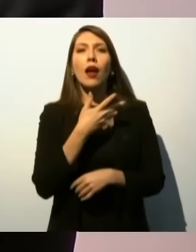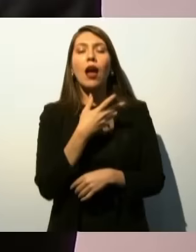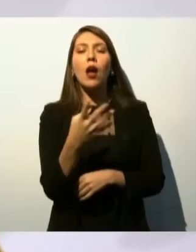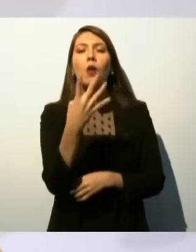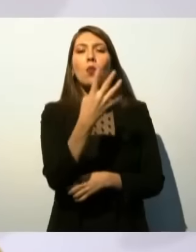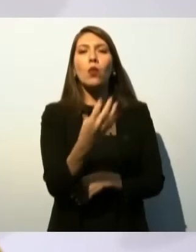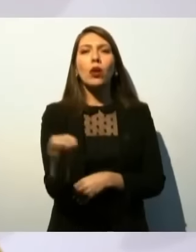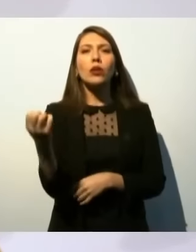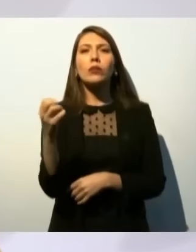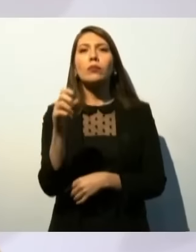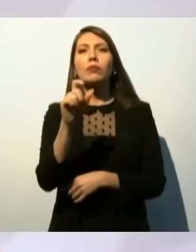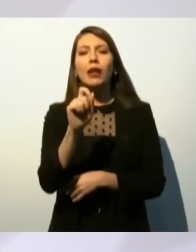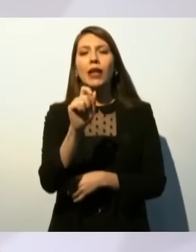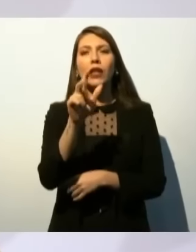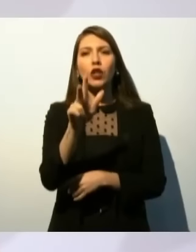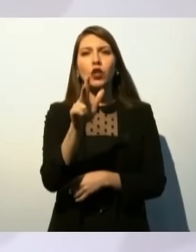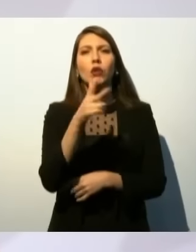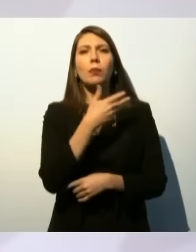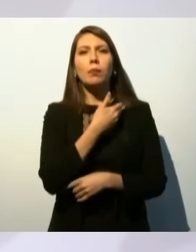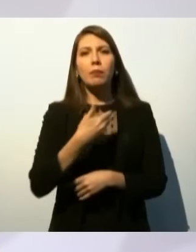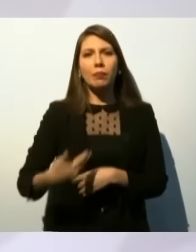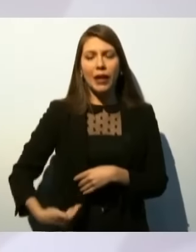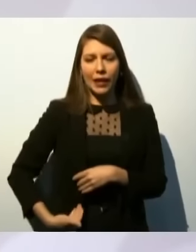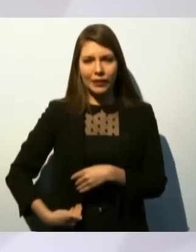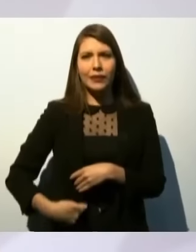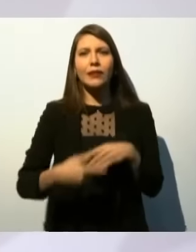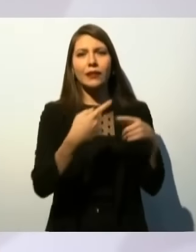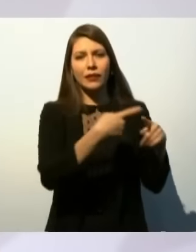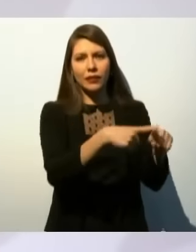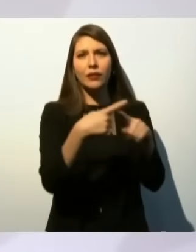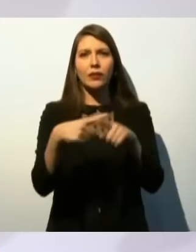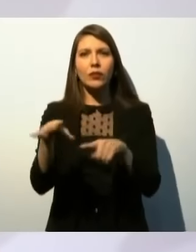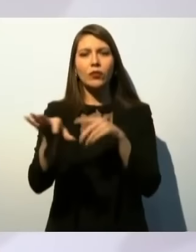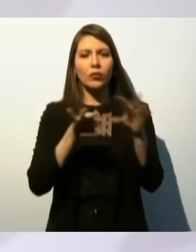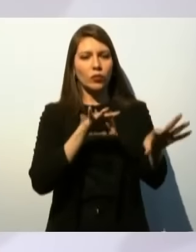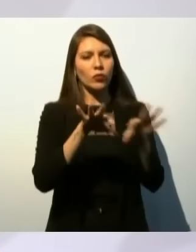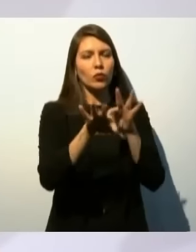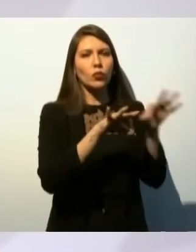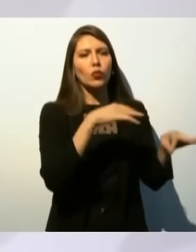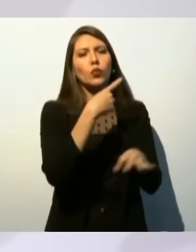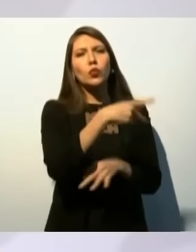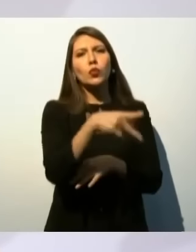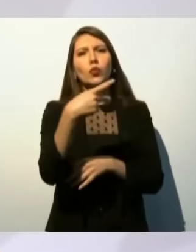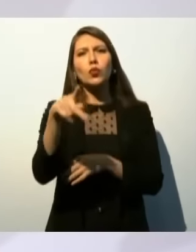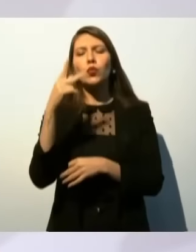presidentas municipales electos por usos y costumbres en distintas entidades del